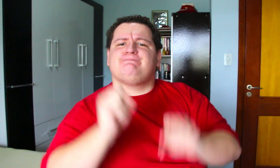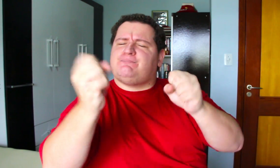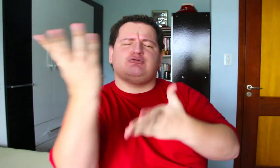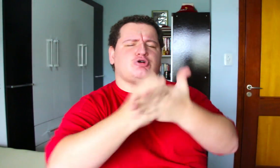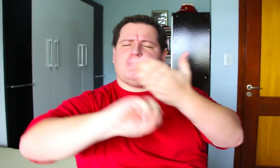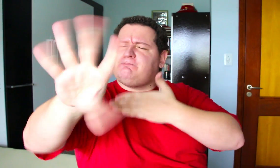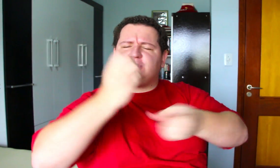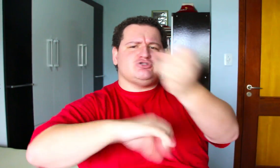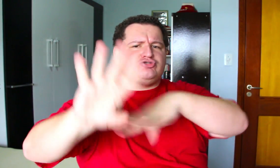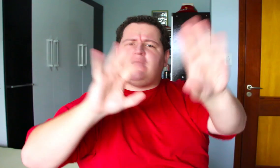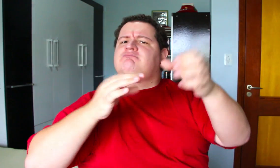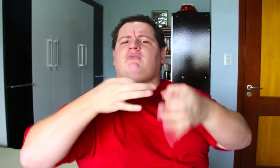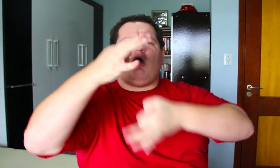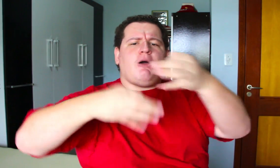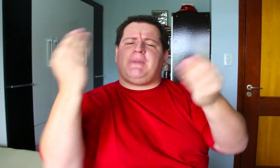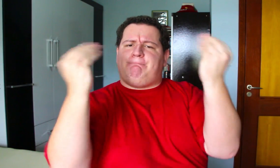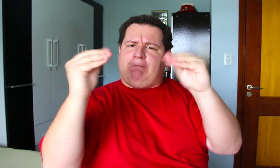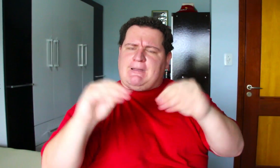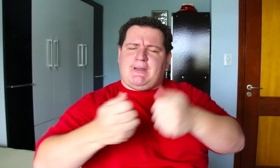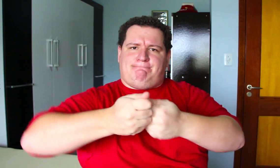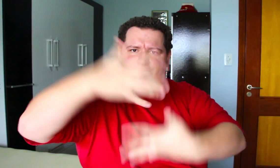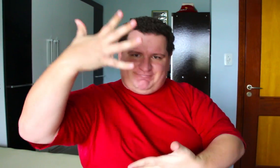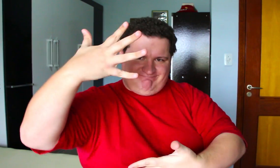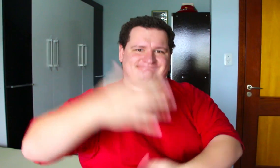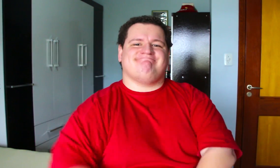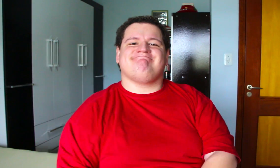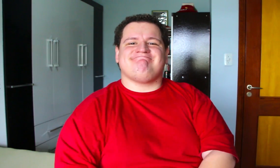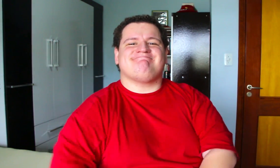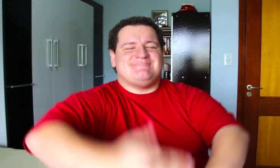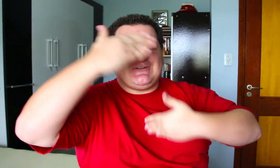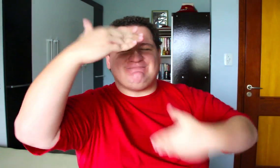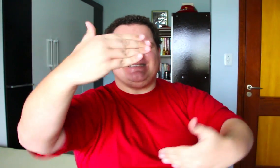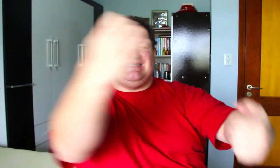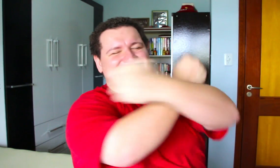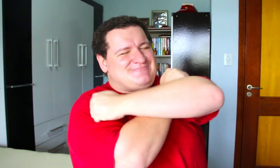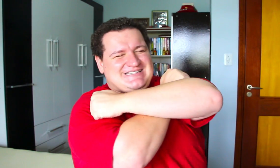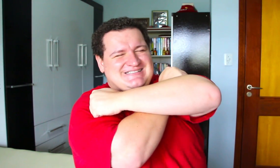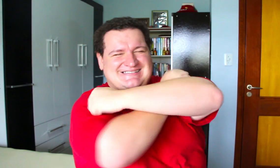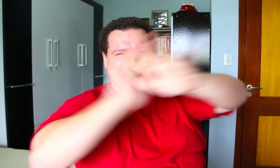Podem compartilhar e comentar aqui. Obrigado e abraços!